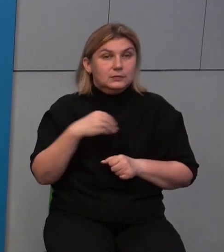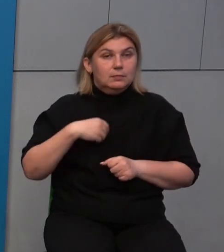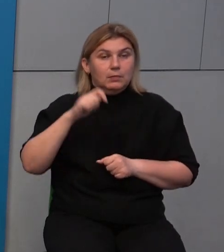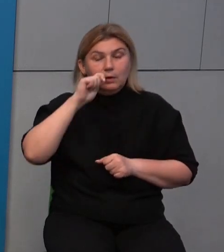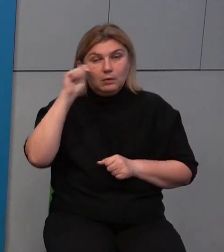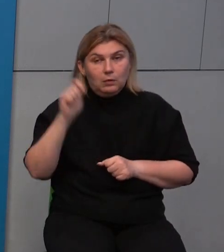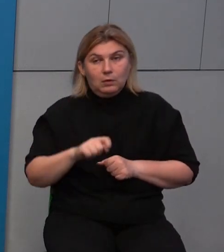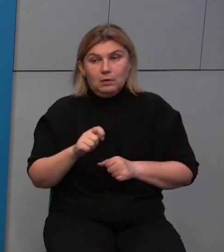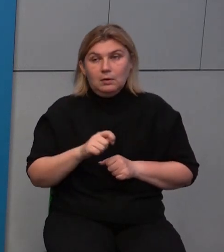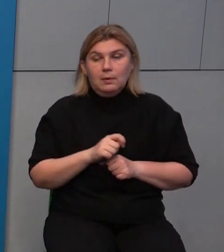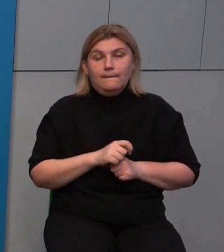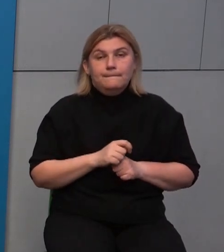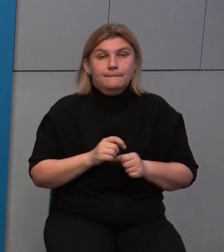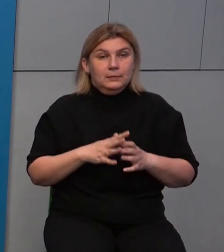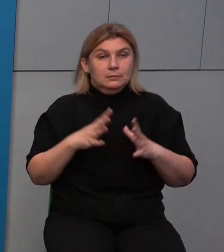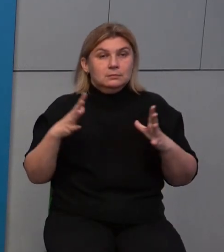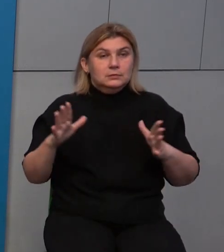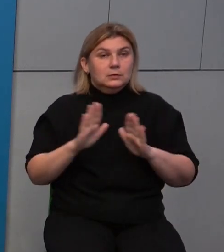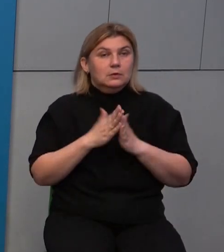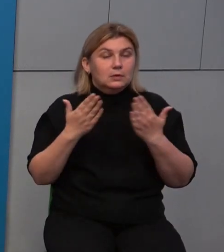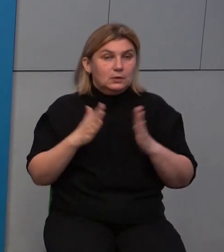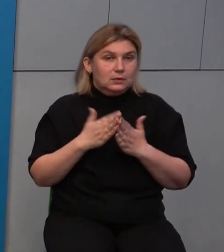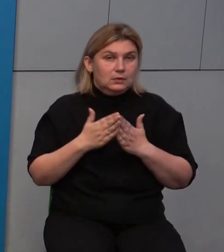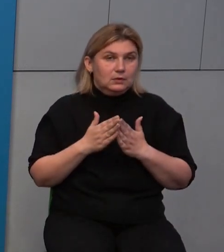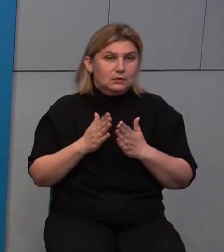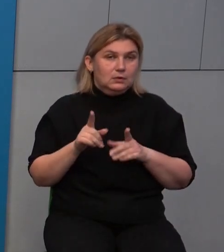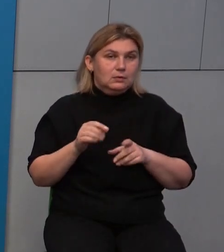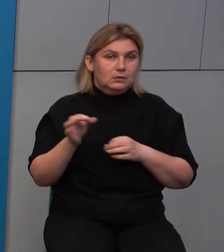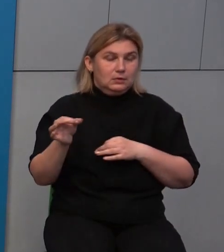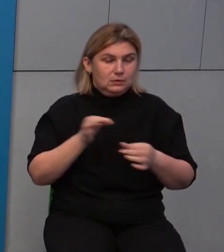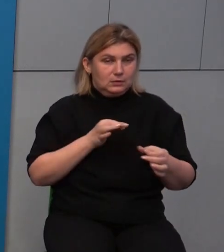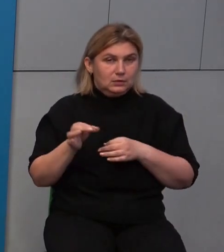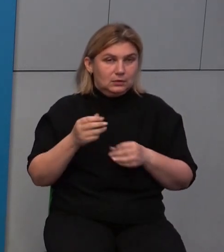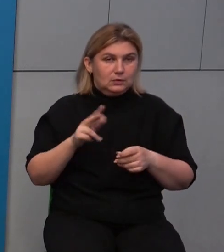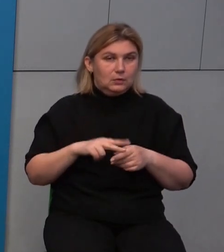a może nawet właśnie rozszerzony podręcznik do historii, który jest negocjowany.